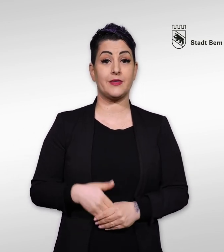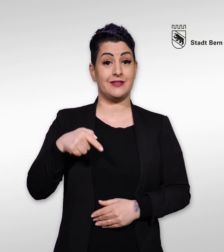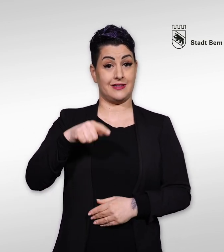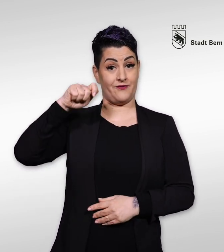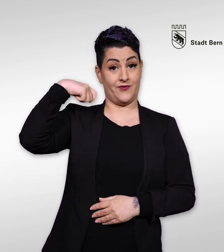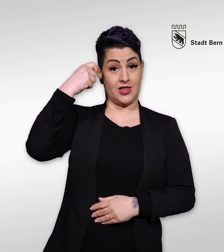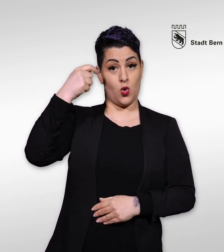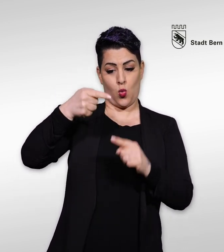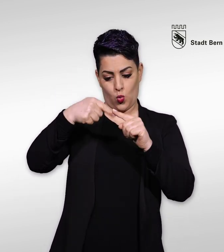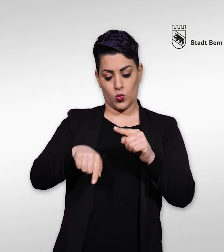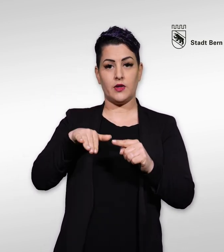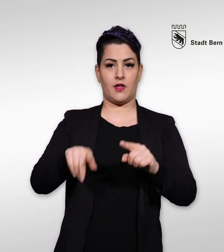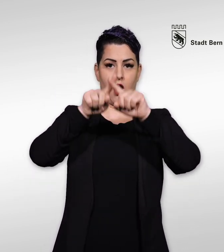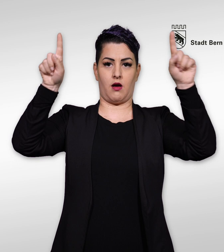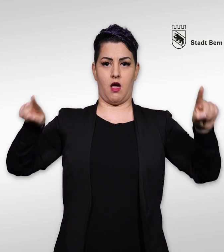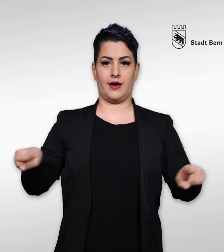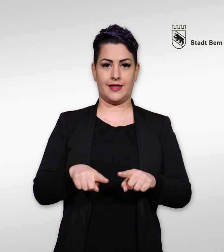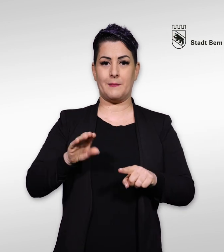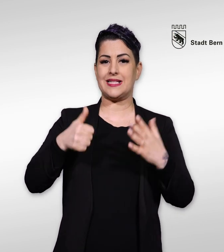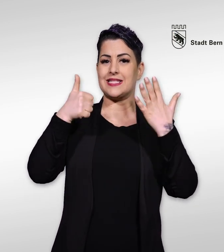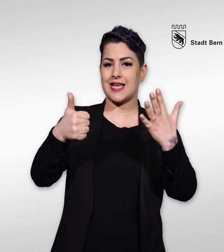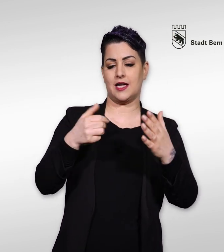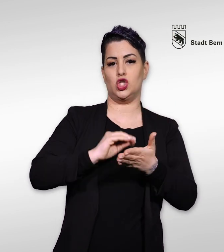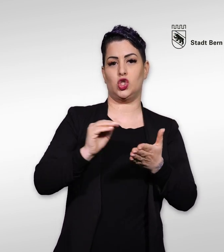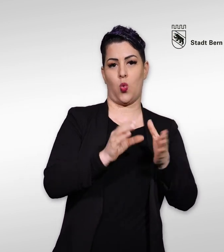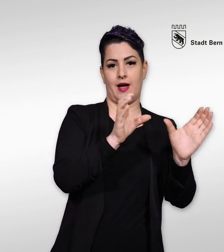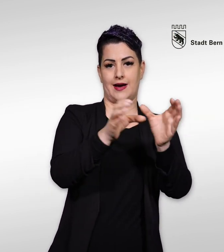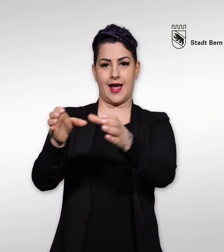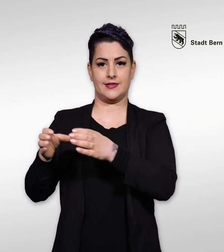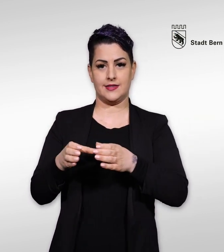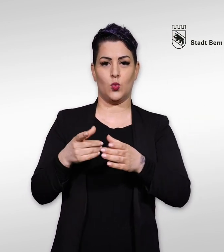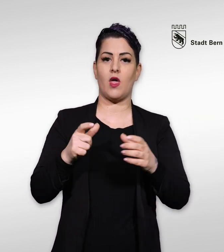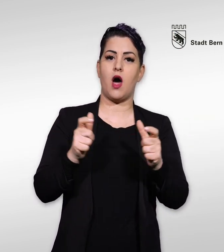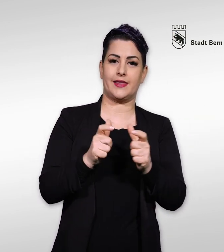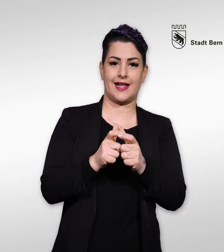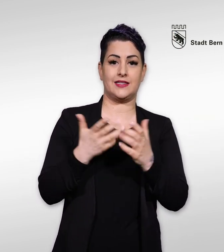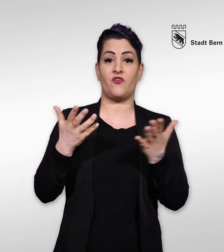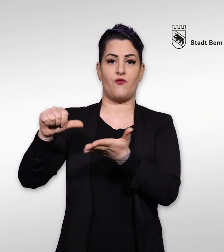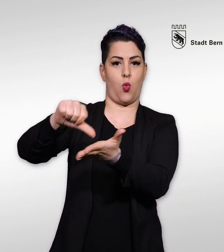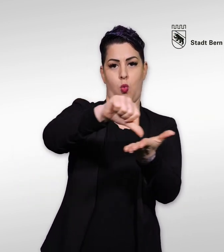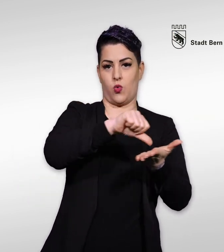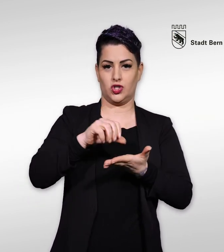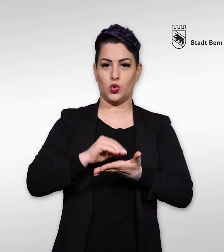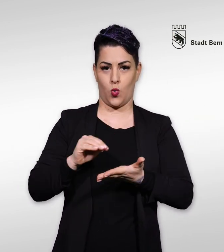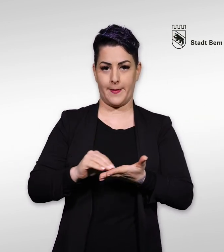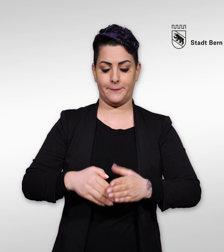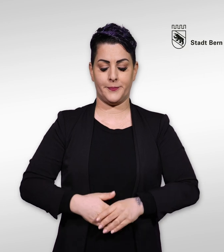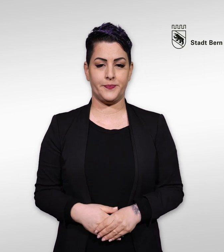Unter diesem Video finden Sie eine Karte mit den sechs Schulkreisen und den Adressen der Standorte.